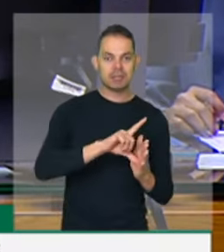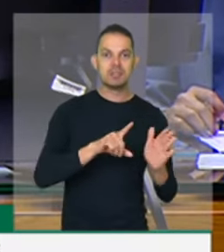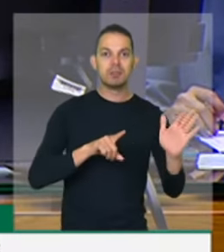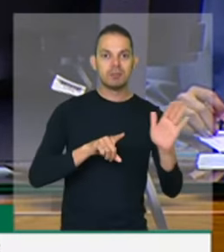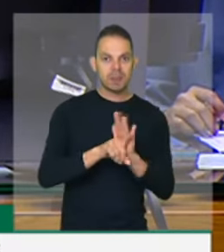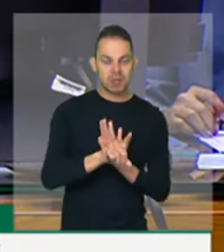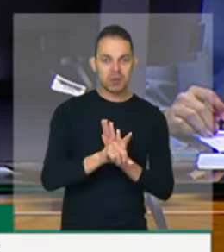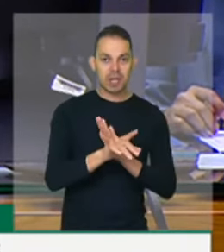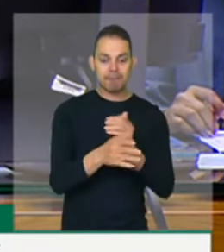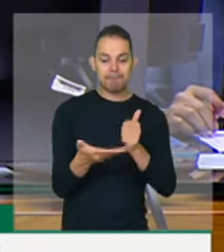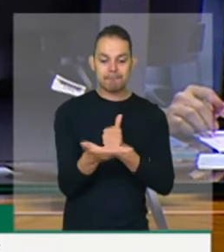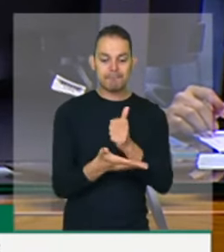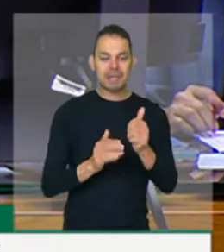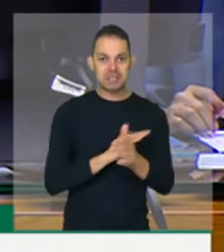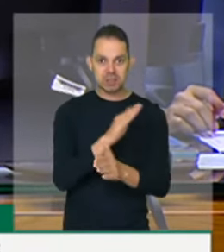EXCEÇÃO DA OPOSIÇÃO? -- [DEPUTADO]: PSDB ESTÁ